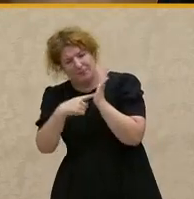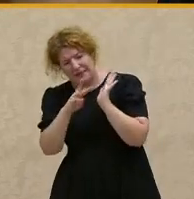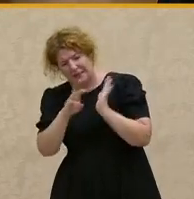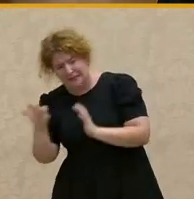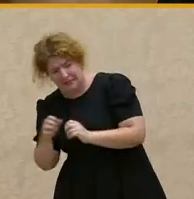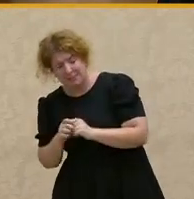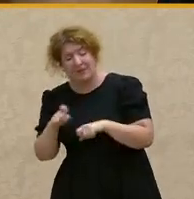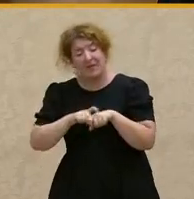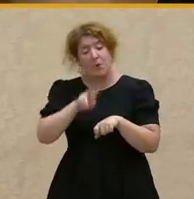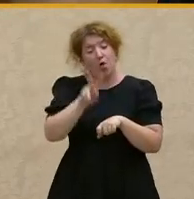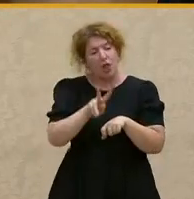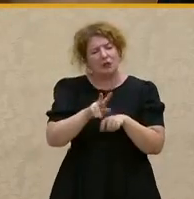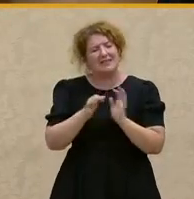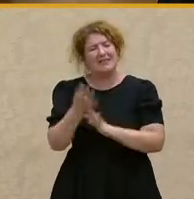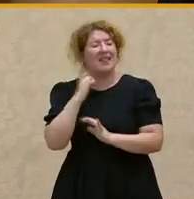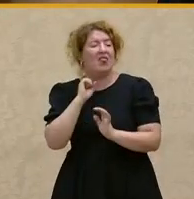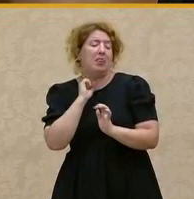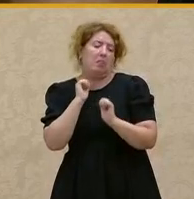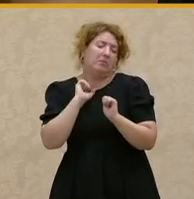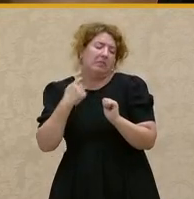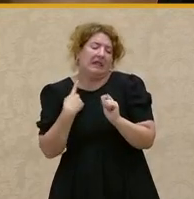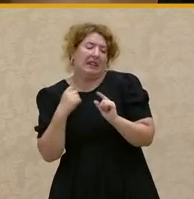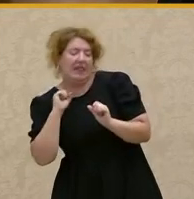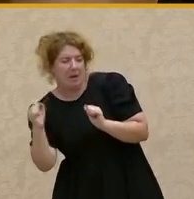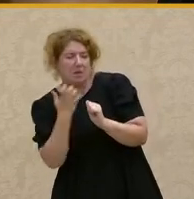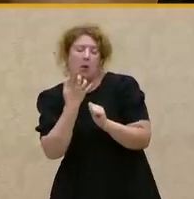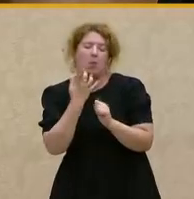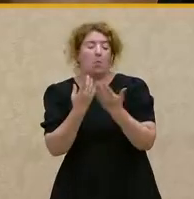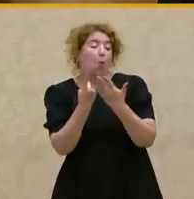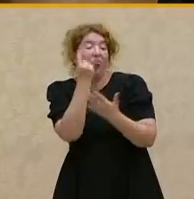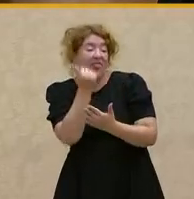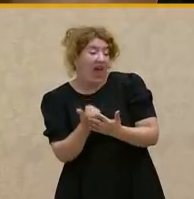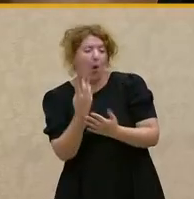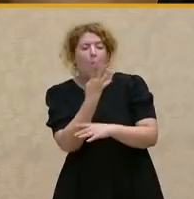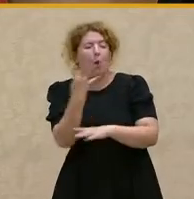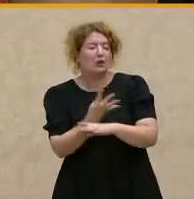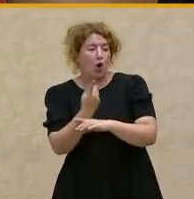2 son casos de necesidad de asistencia unas cuatro horas al día pero todos los días.